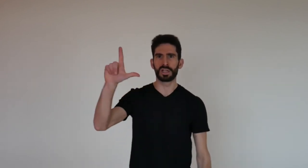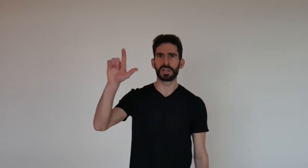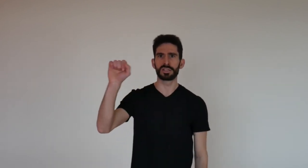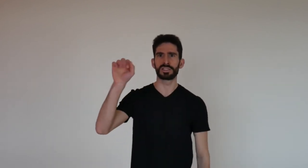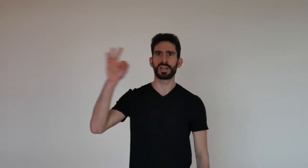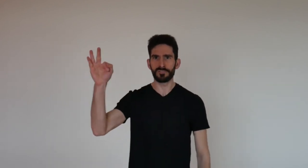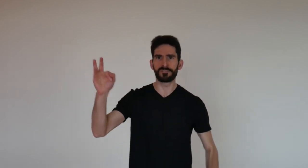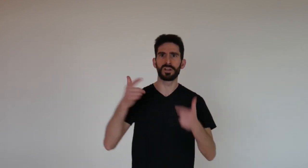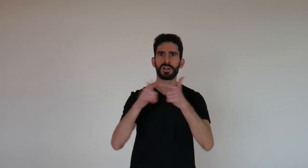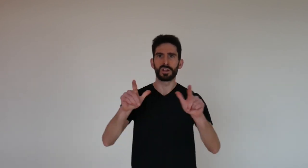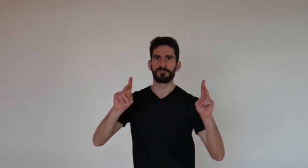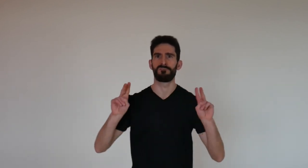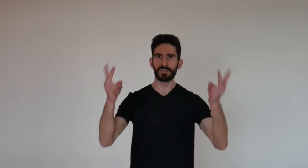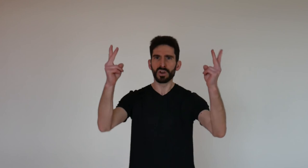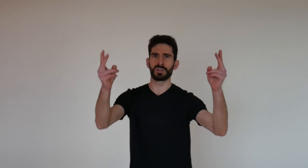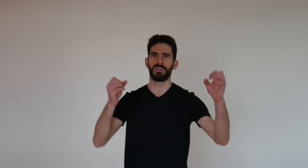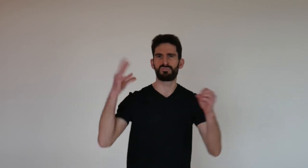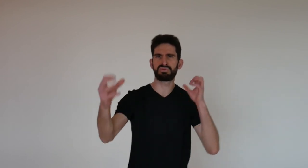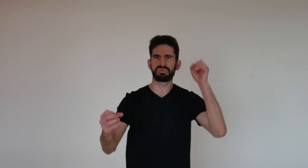Avec la LSF qui est une langue vivante.